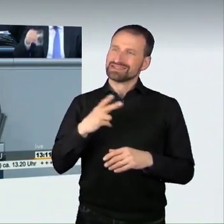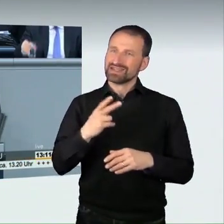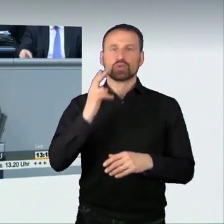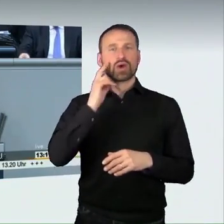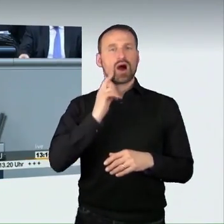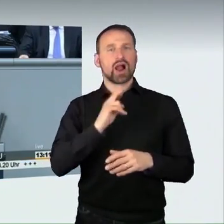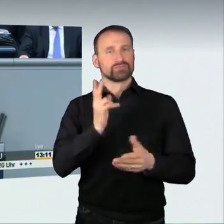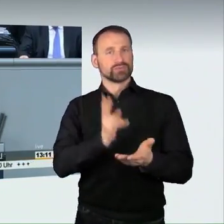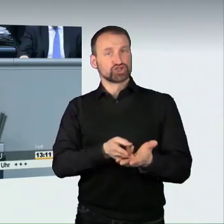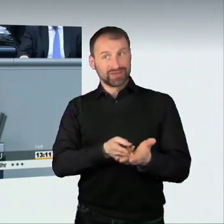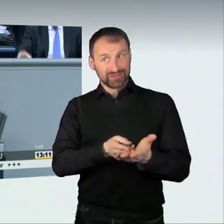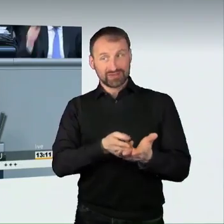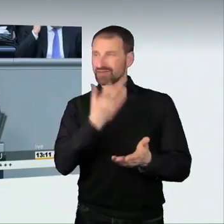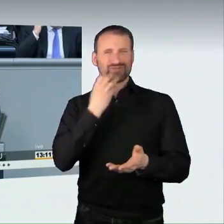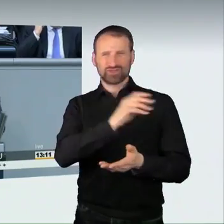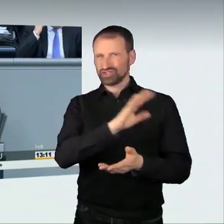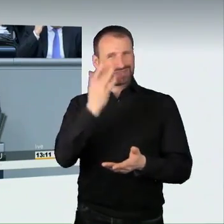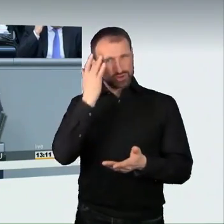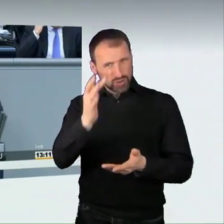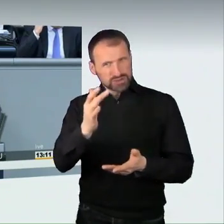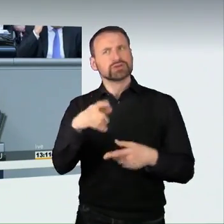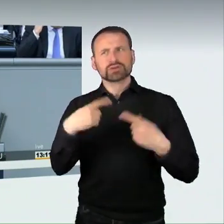nicht mehr zulassen will, wo soll der ausreichend hohe Wohnungsbestand